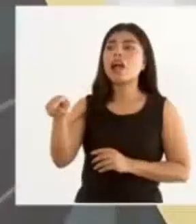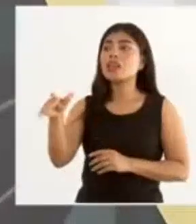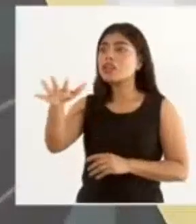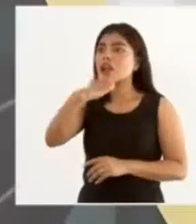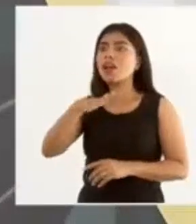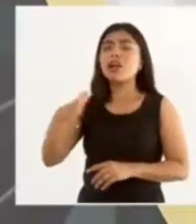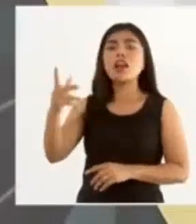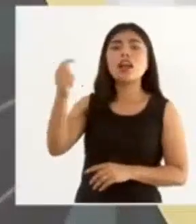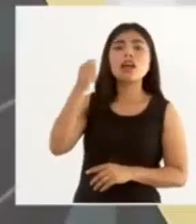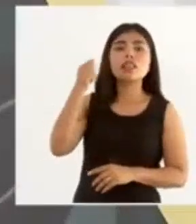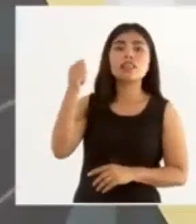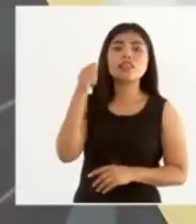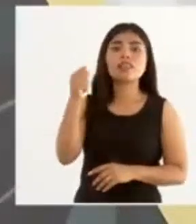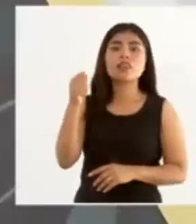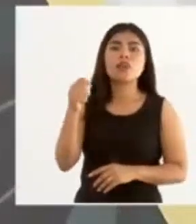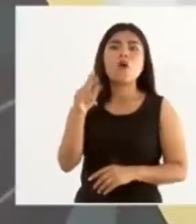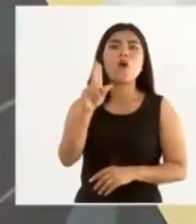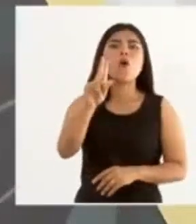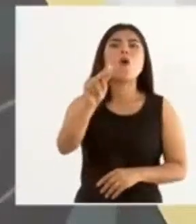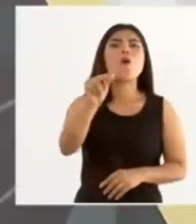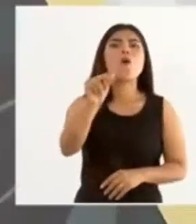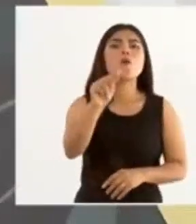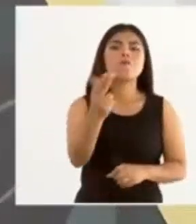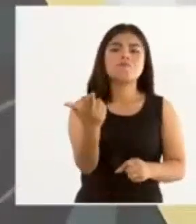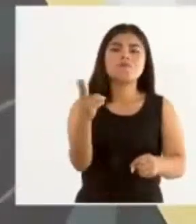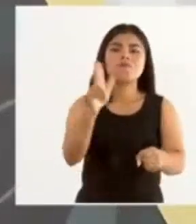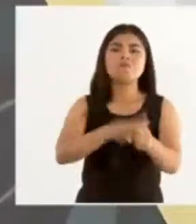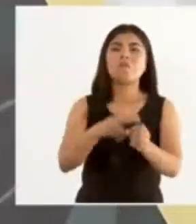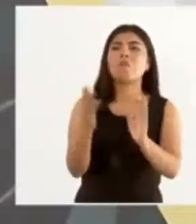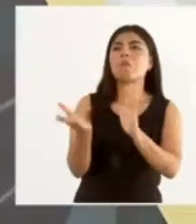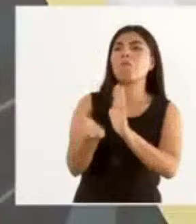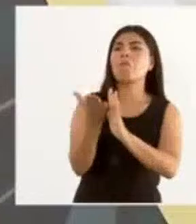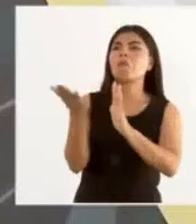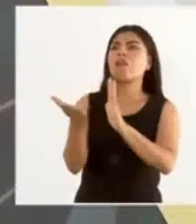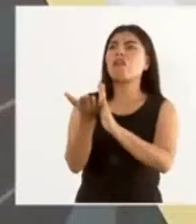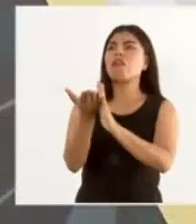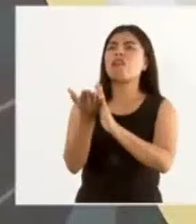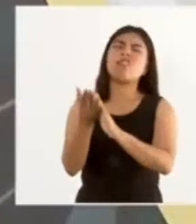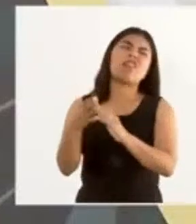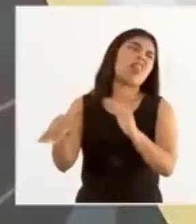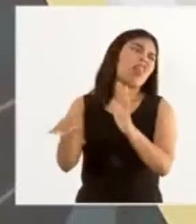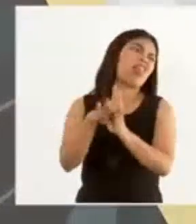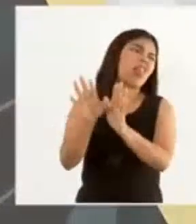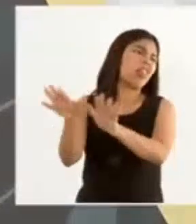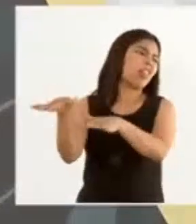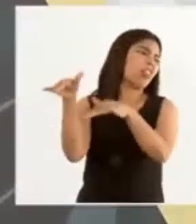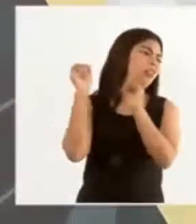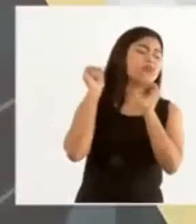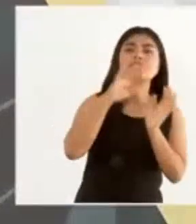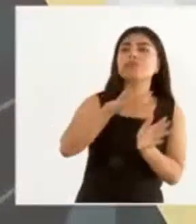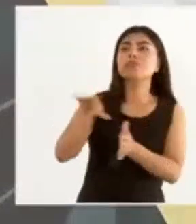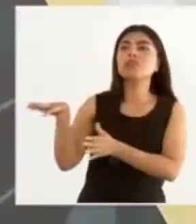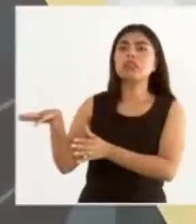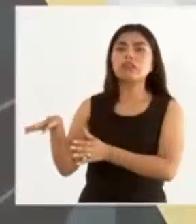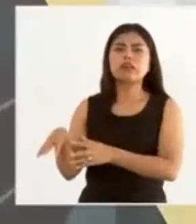a medio construir, algunos de ellos con más de 7 años que había iniciado su construcción y que en